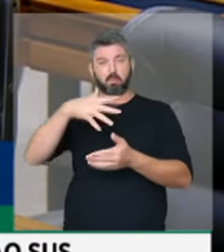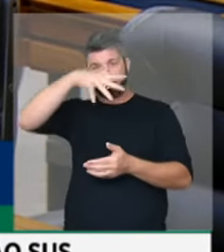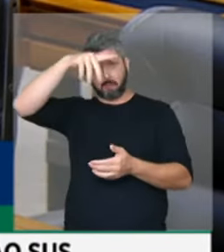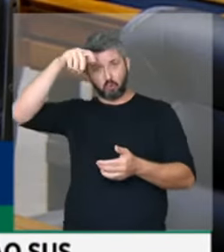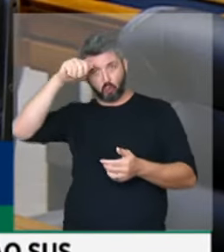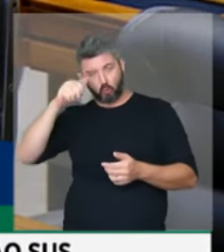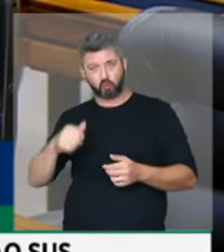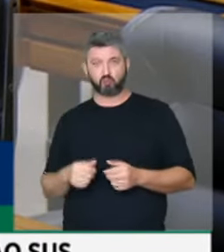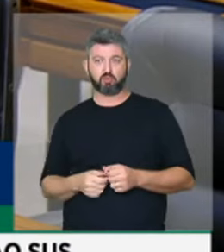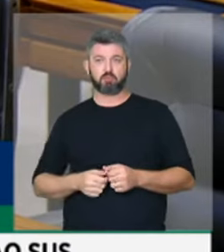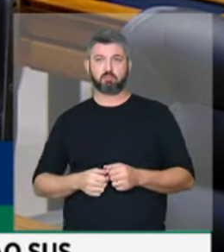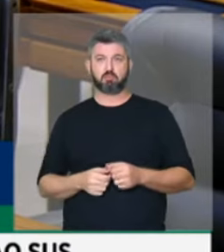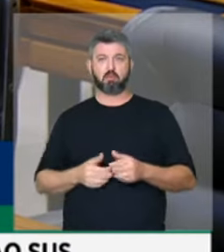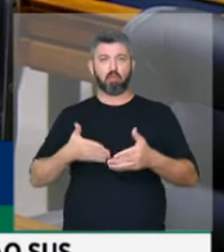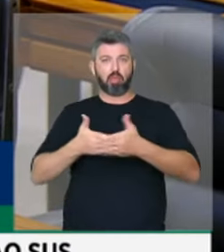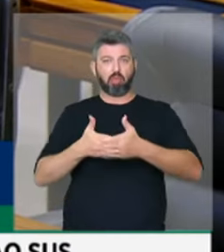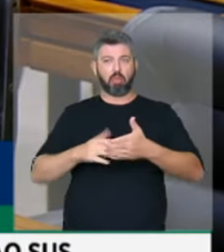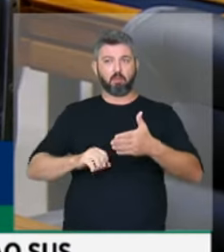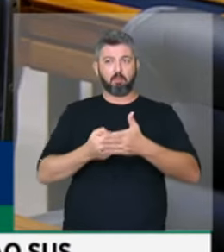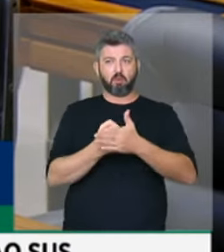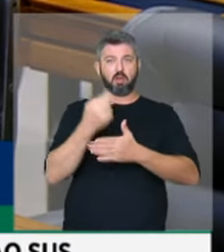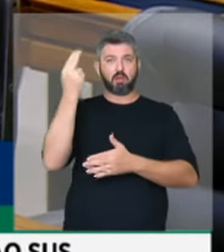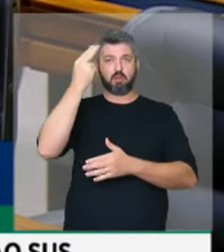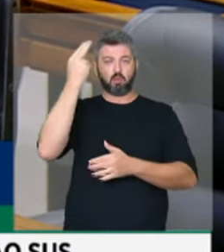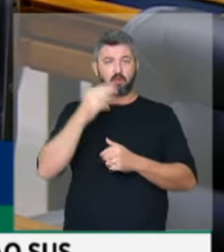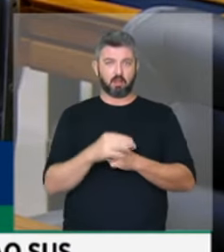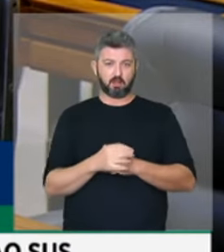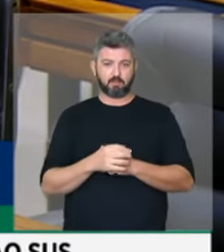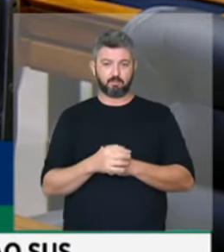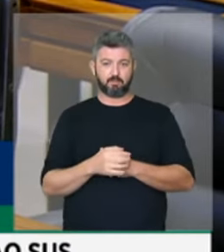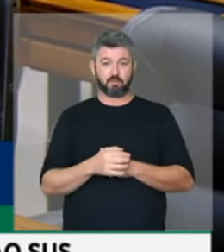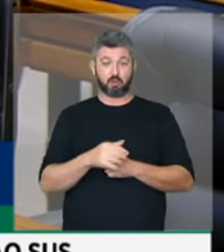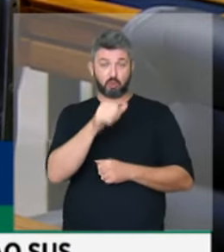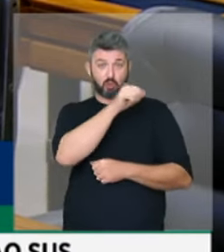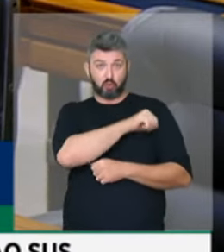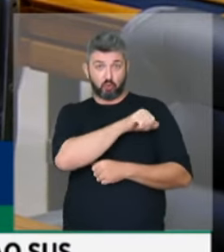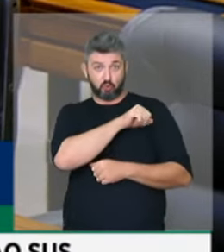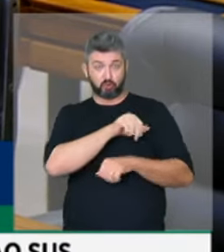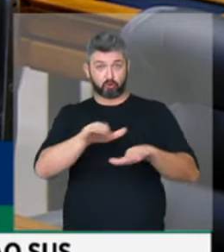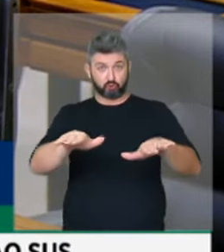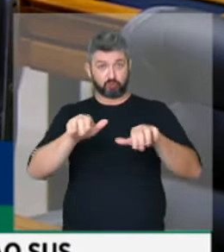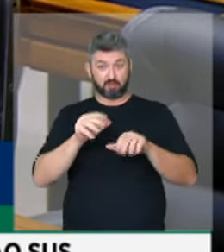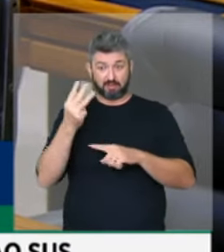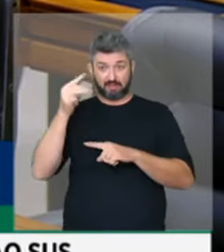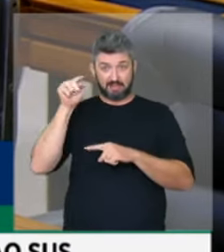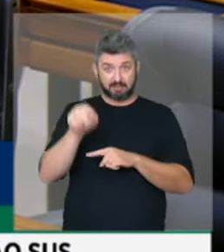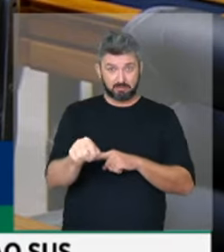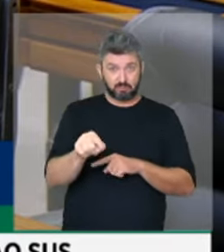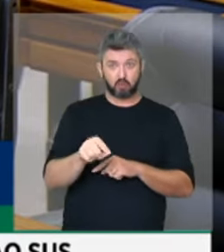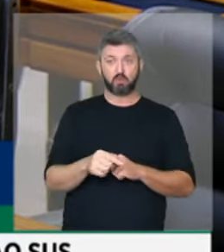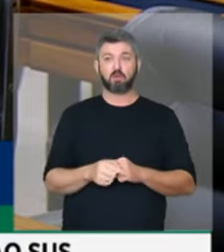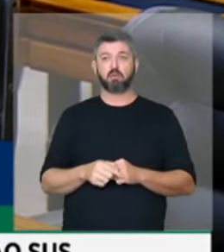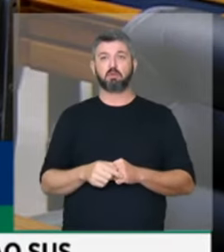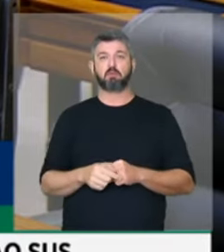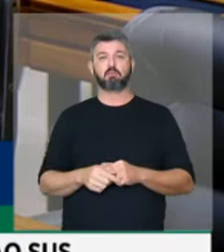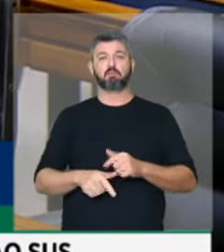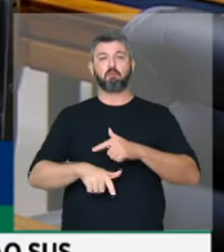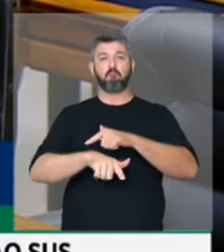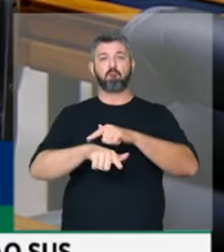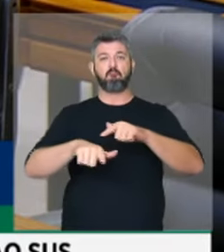RIO DE JANEIRO, O CHAMAMENTO PÚBLICO A 3 MIL DEU DESERTO. POR ISSO EU AQUI PEÇO ENCARECIDAMENTE QUE PODEMOS